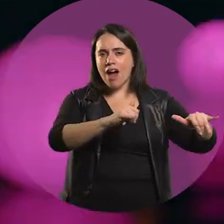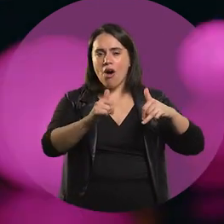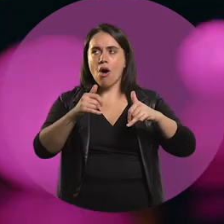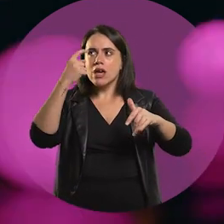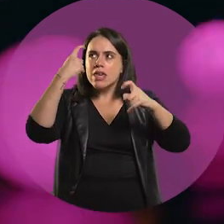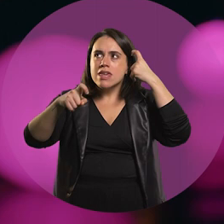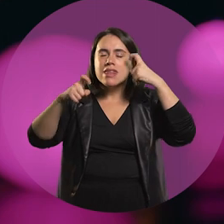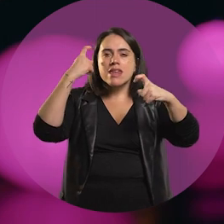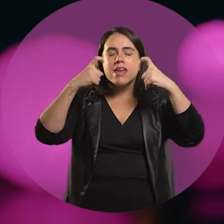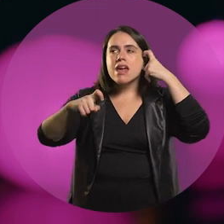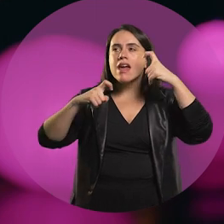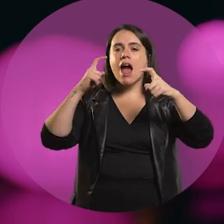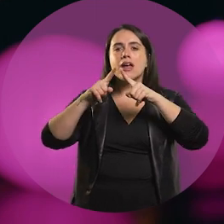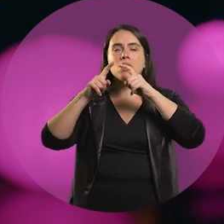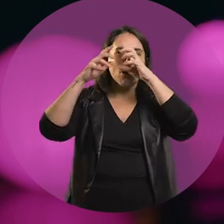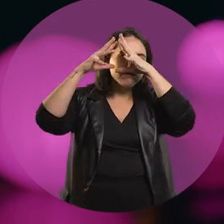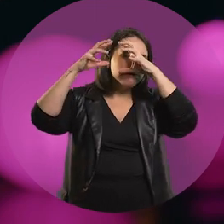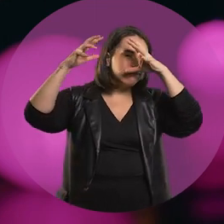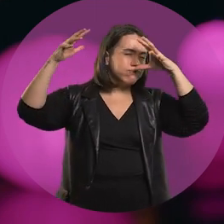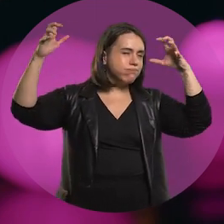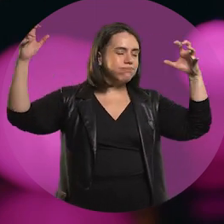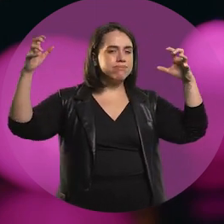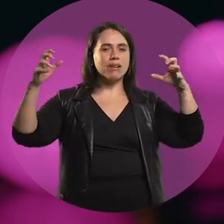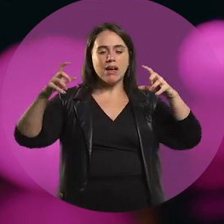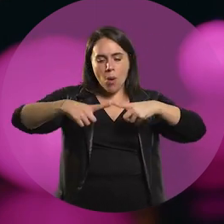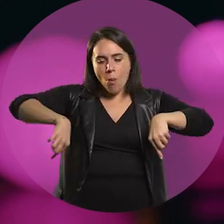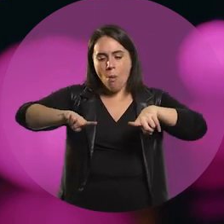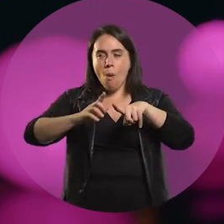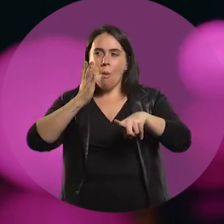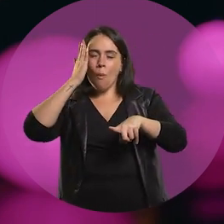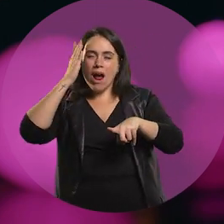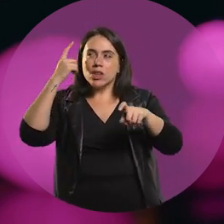creábamos mundos imaginarios en una habitación,